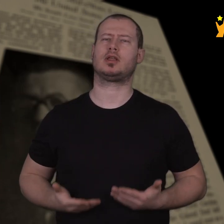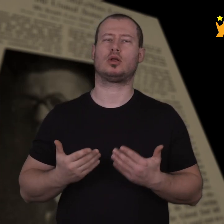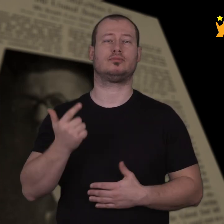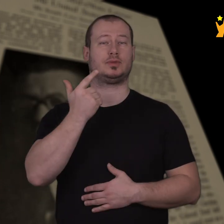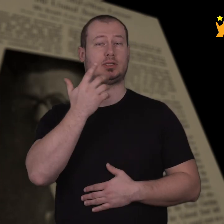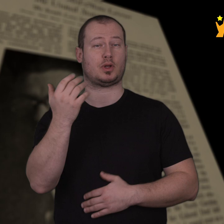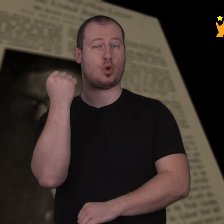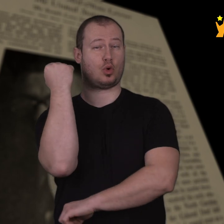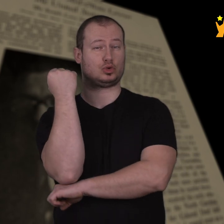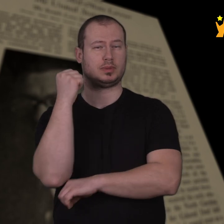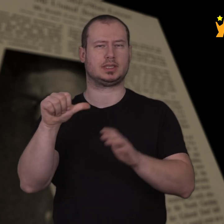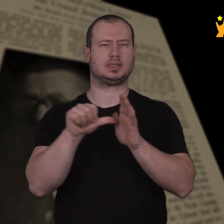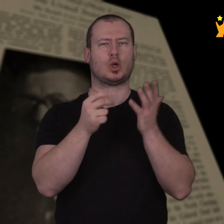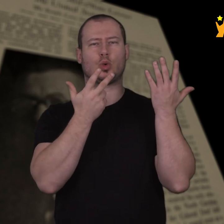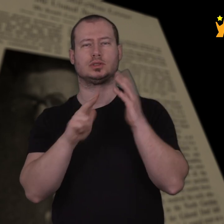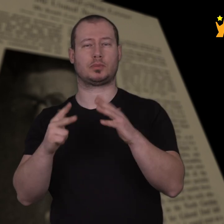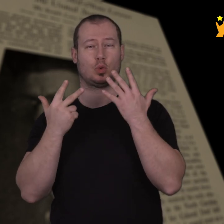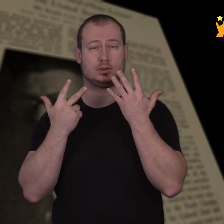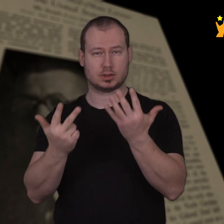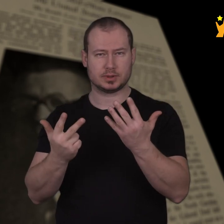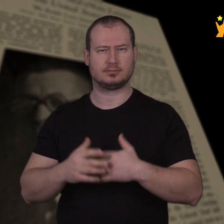Narodil sa 25. októbra 1880.